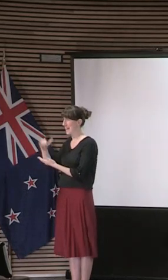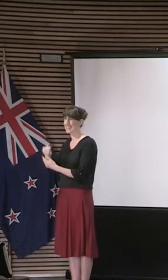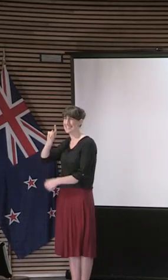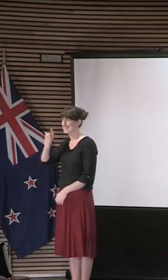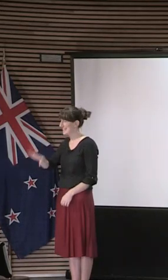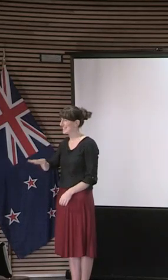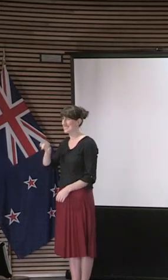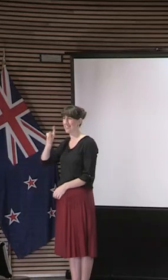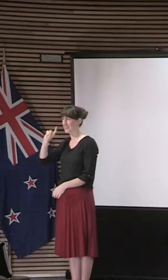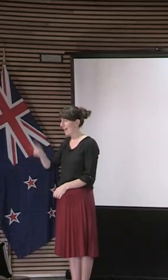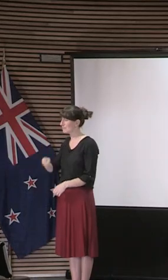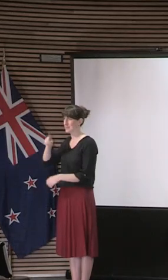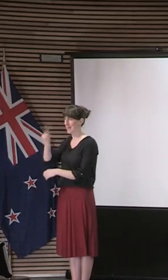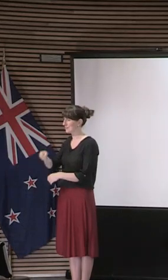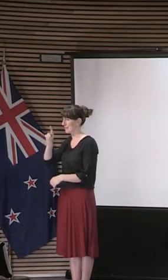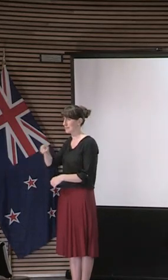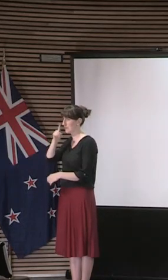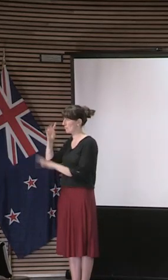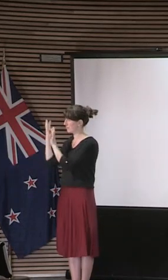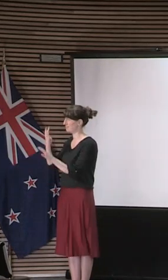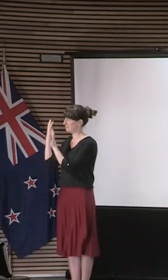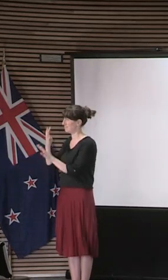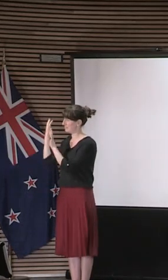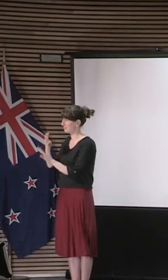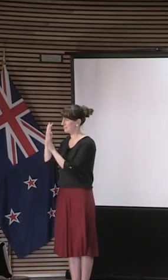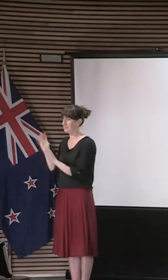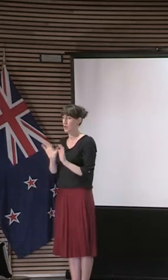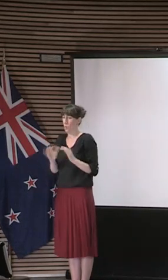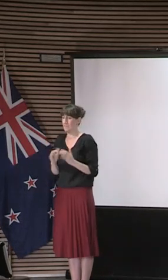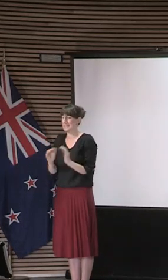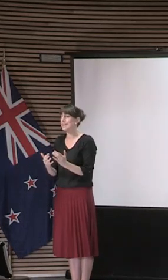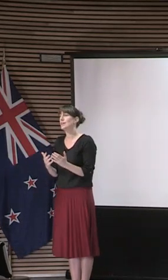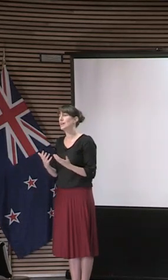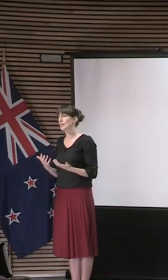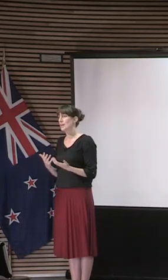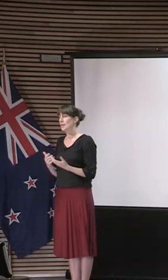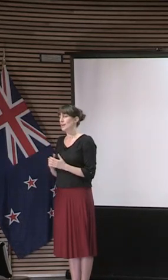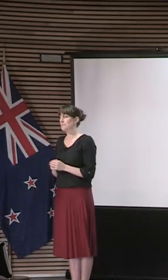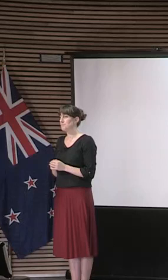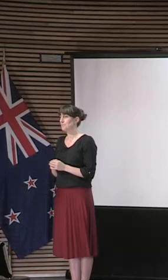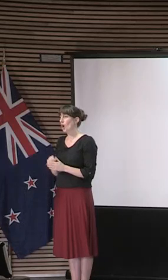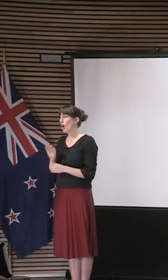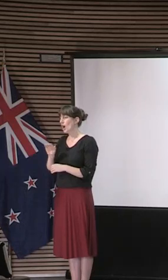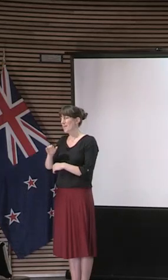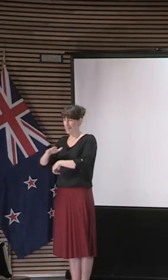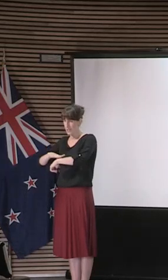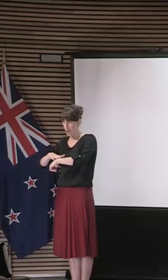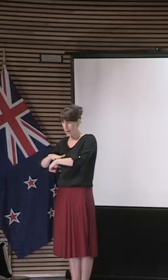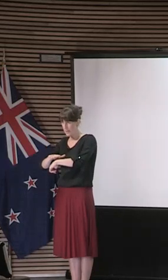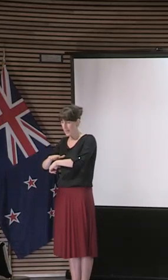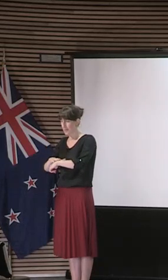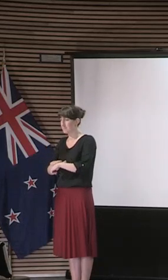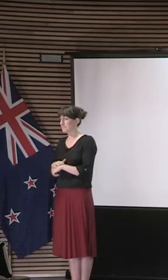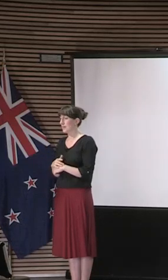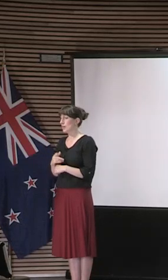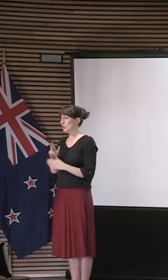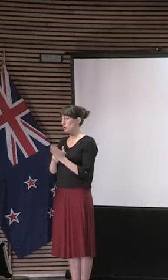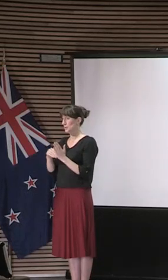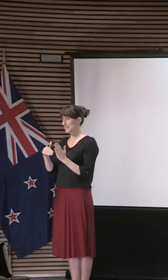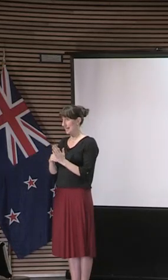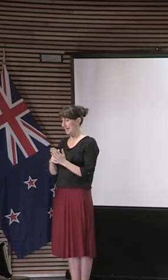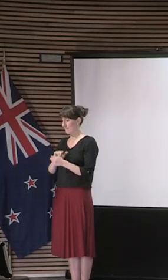whakawhiti o te whare. Na, ko te